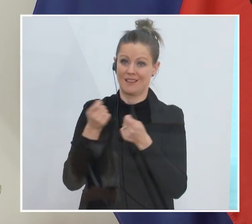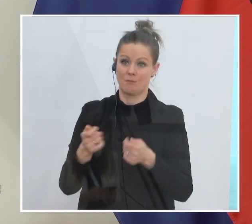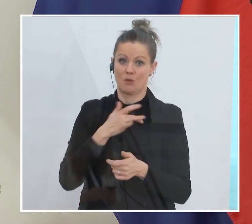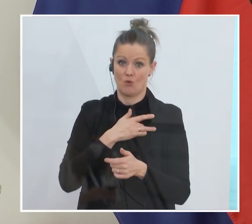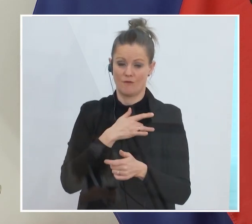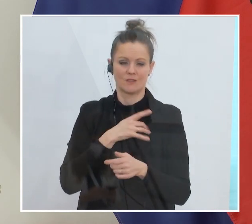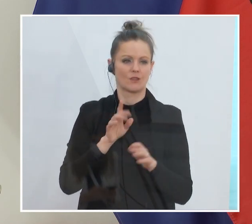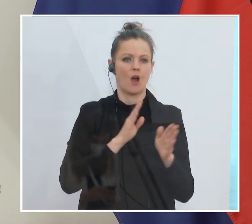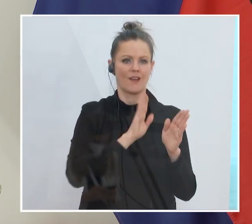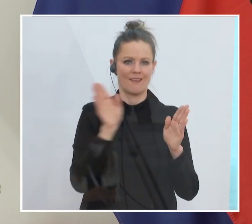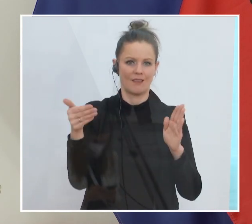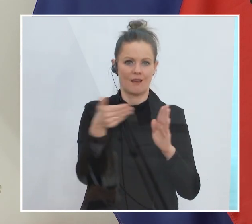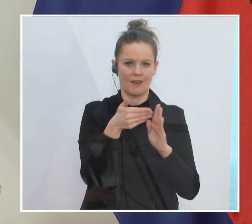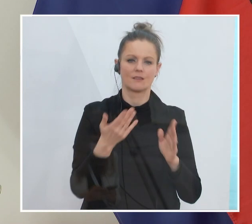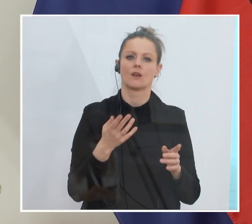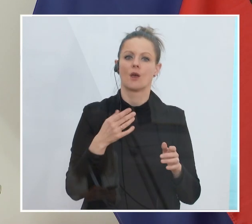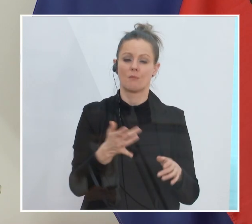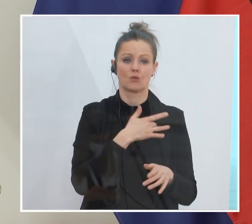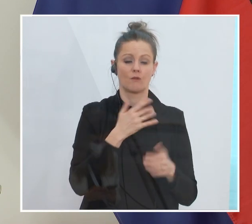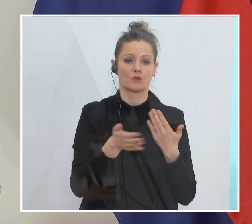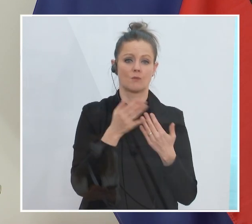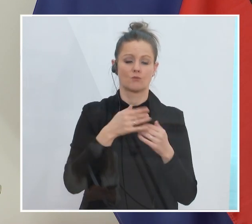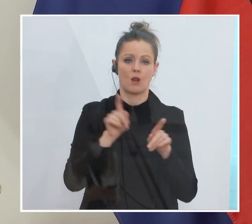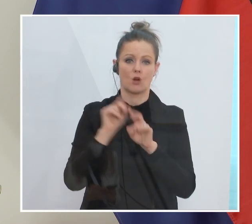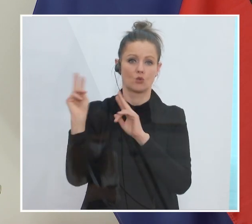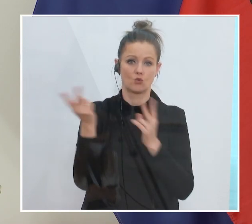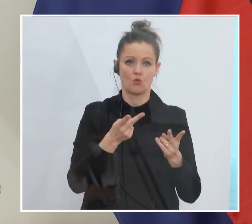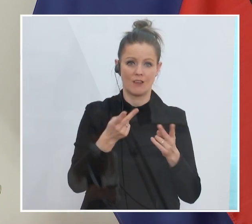betroffenen Branchen. Es sind vor allem eben auch die Zulieferbetriebe. Zur Unterstützung